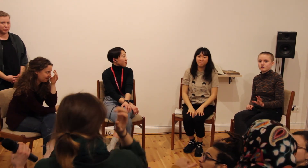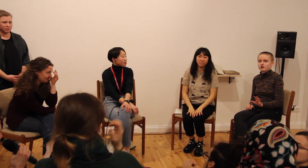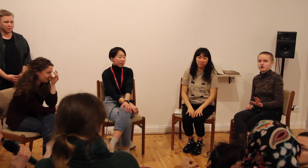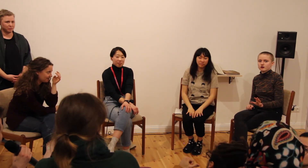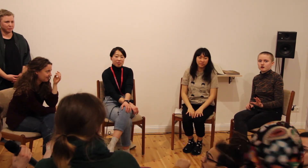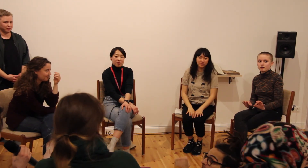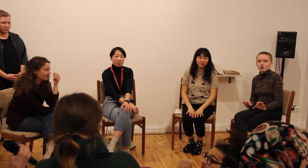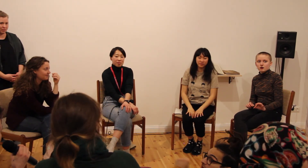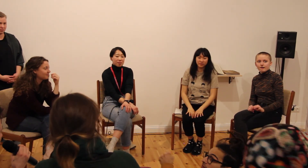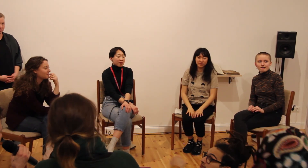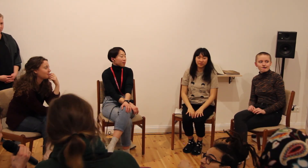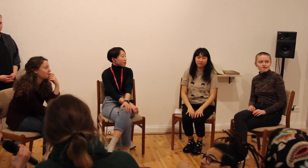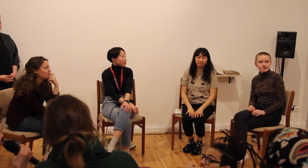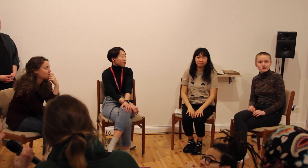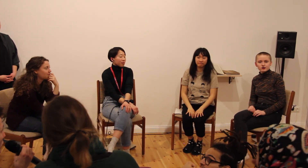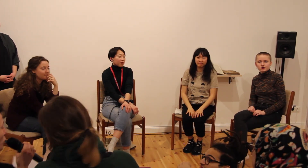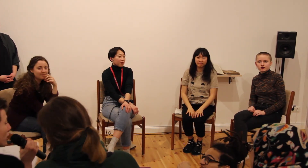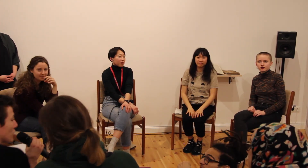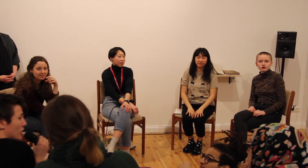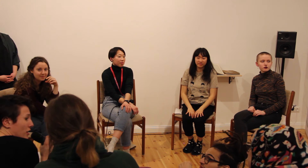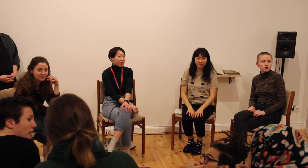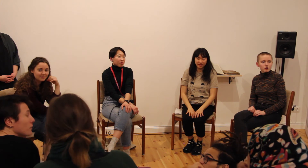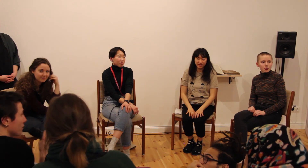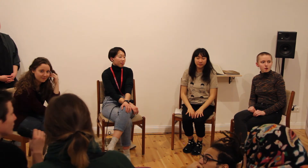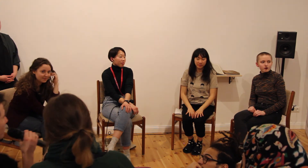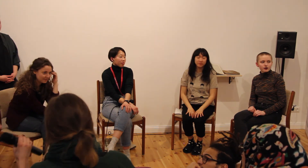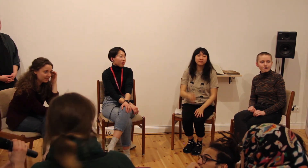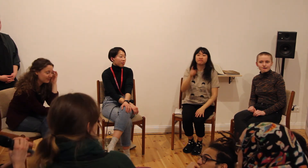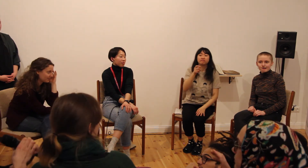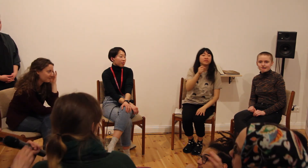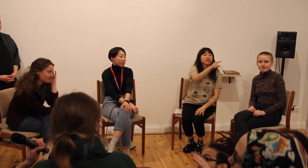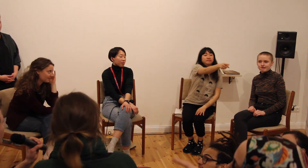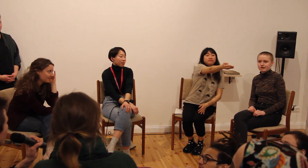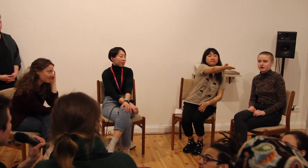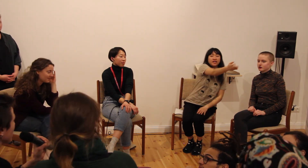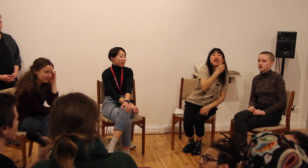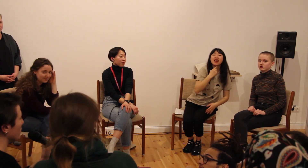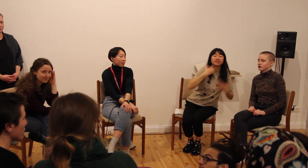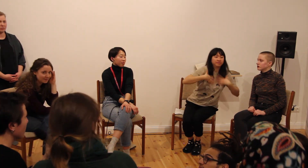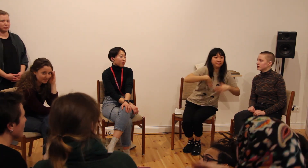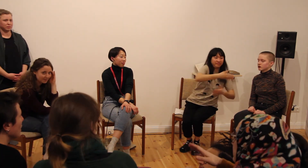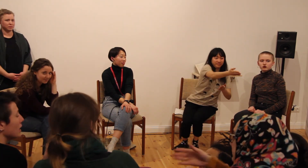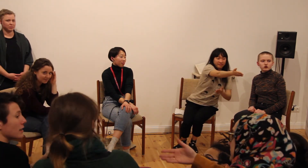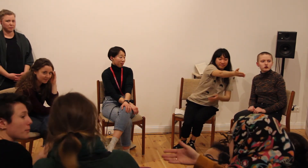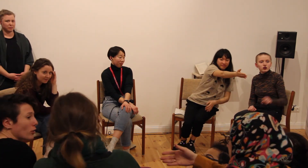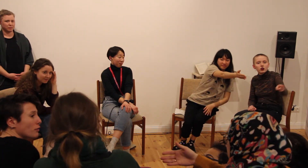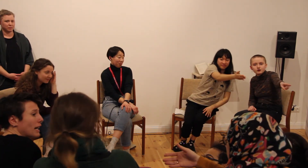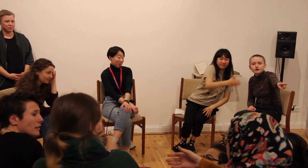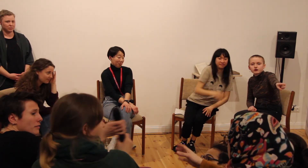Da wurde auch zur südkoreanischen Geschichte gedolmetscht. Hier gab es noch eine Frage?